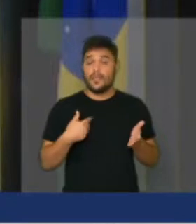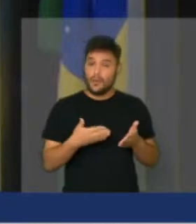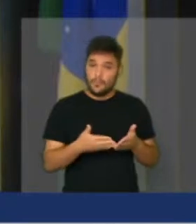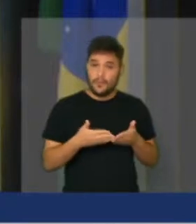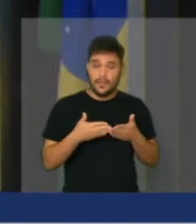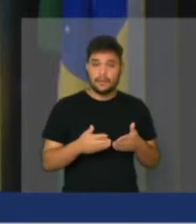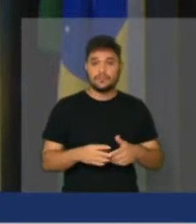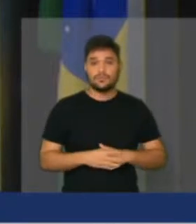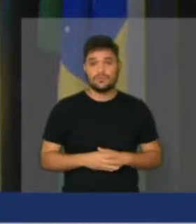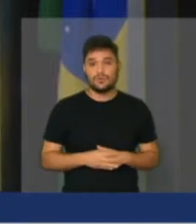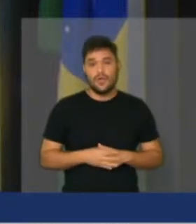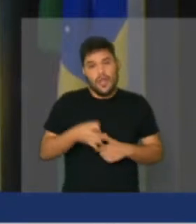TODOS OS MEMBROS DESTA CASA. ISTO AQUI NÃO É DE INTERESSE